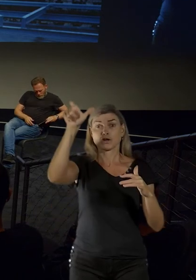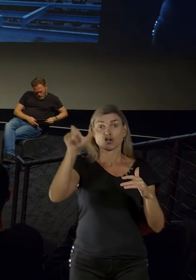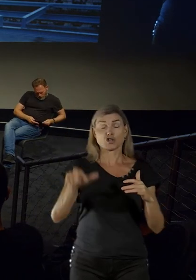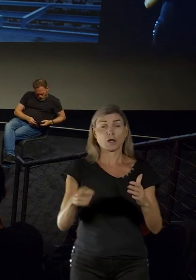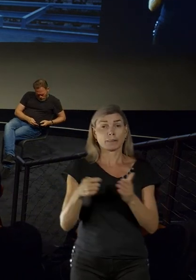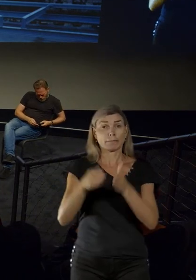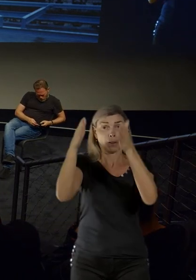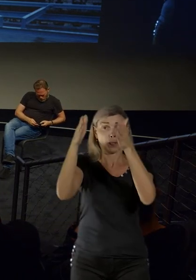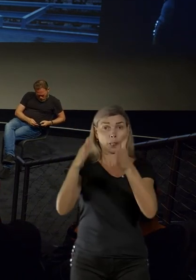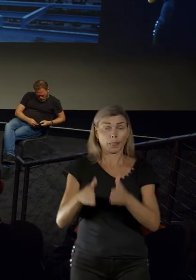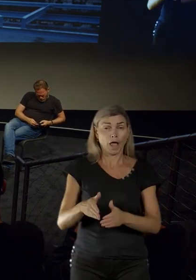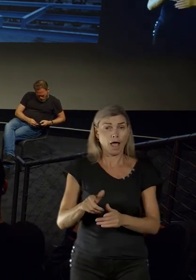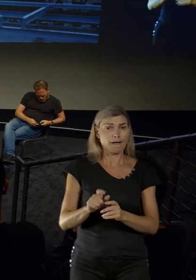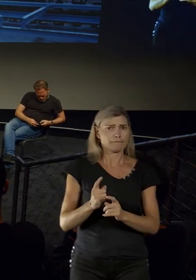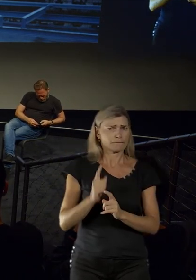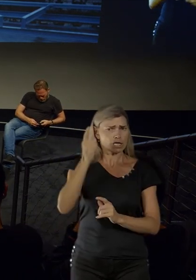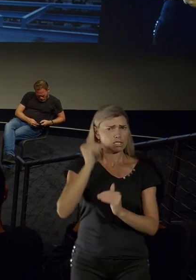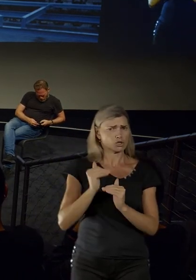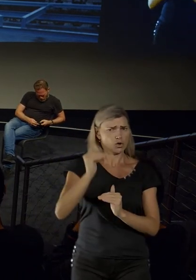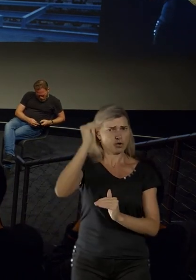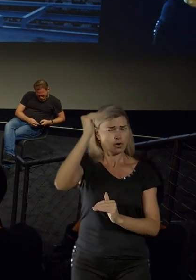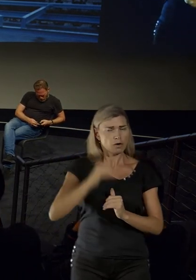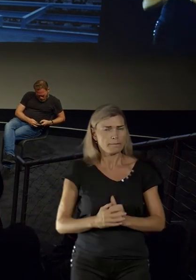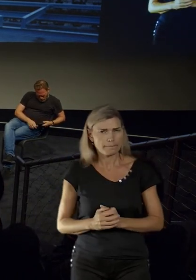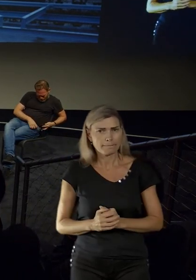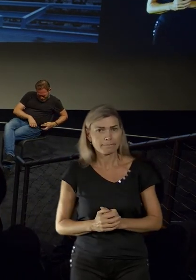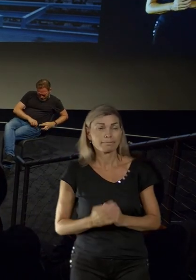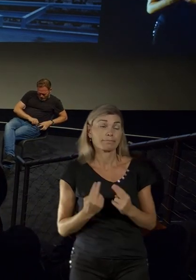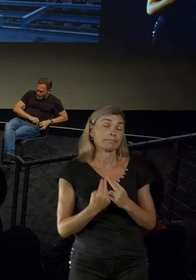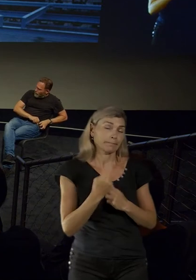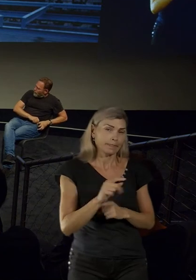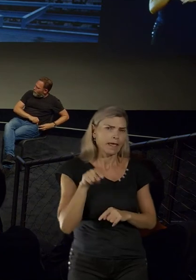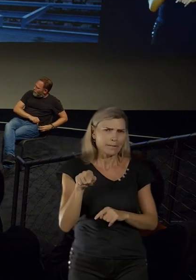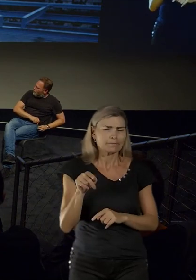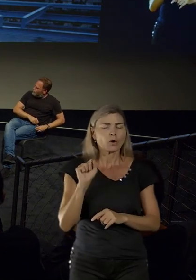Zrovna u toho Libeňského mostu, ta kompozice vznikala už na základě myšlenek